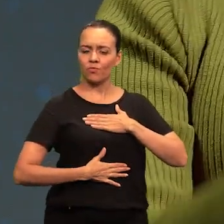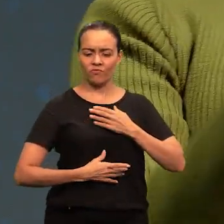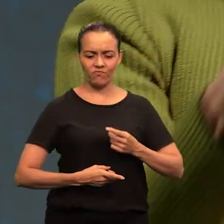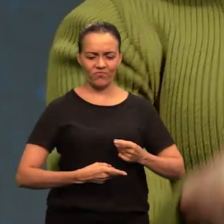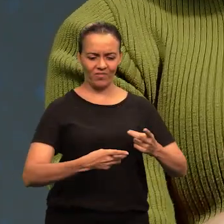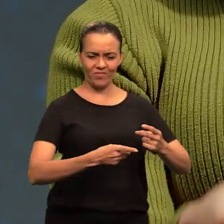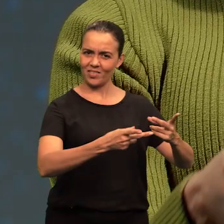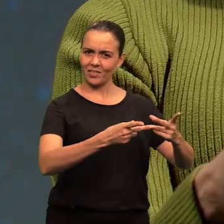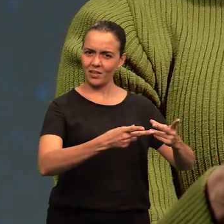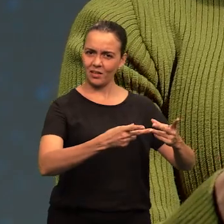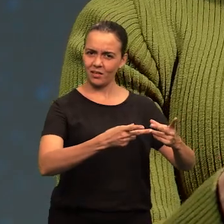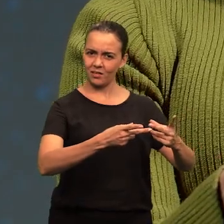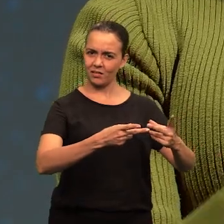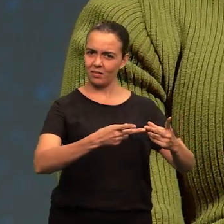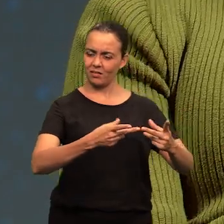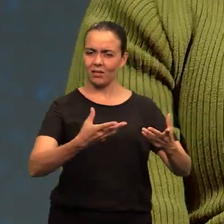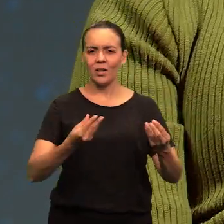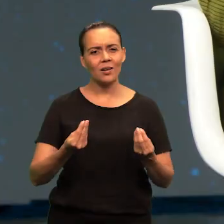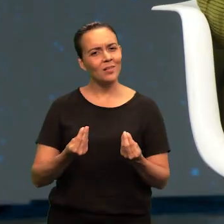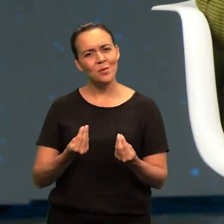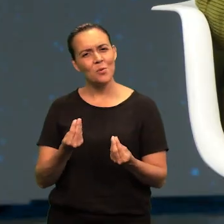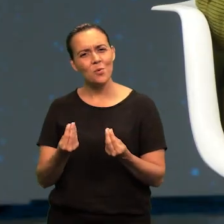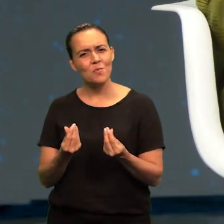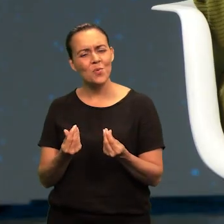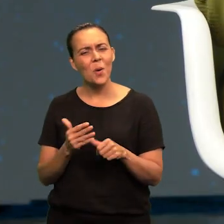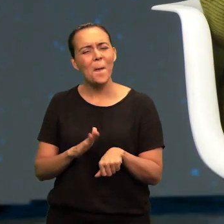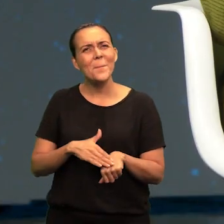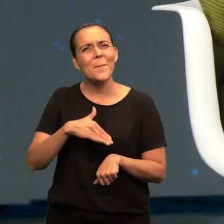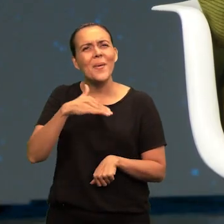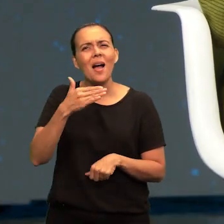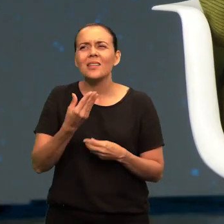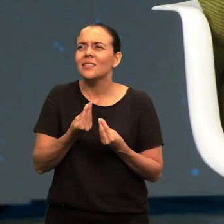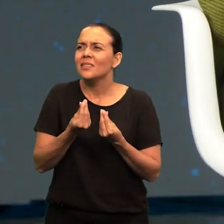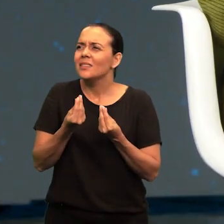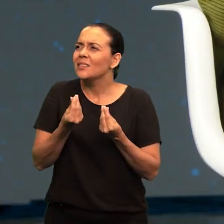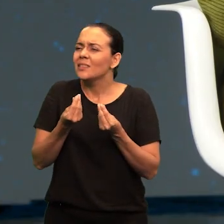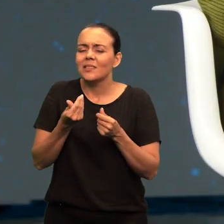que vai produzir outra mercadoria, e o que é mais